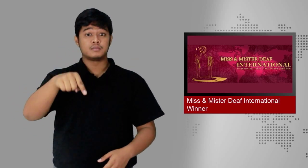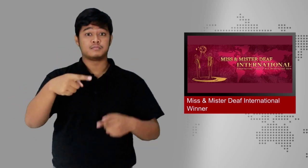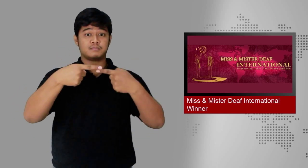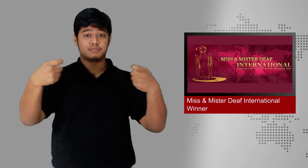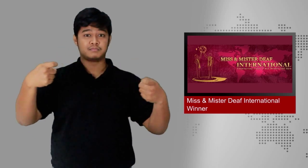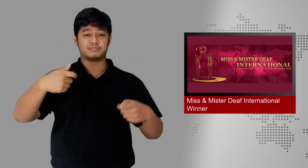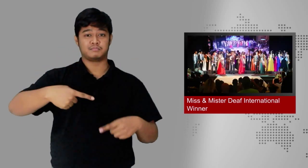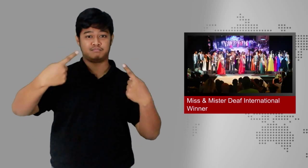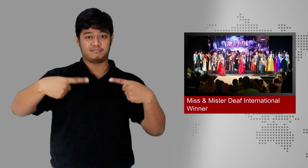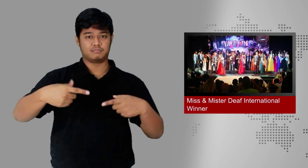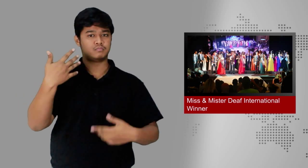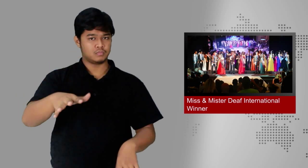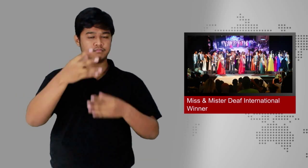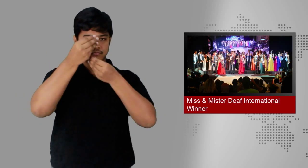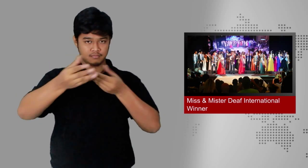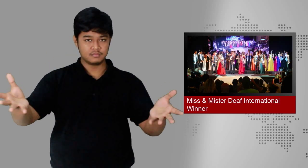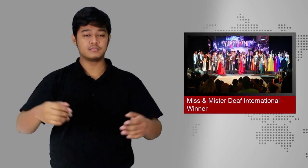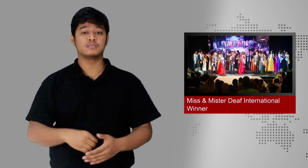Keputusan pemenang telah diumumkan.